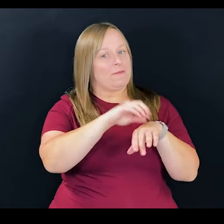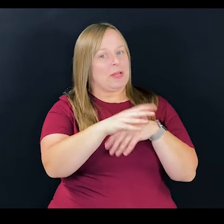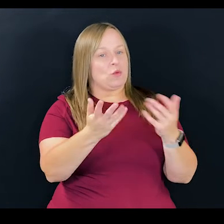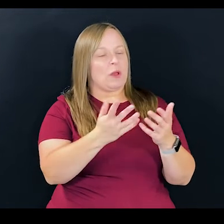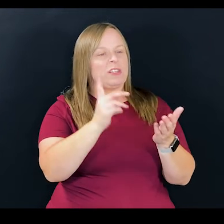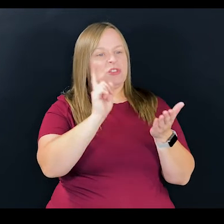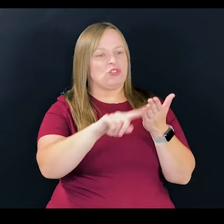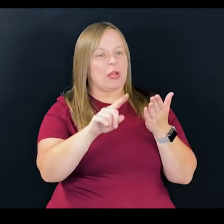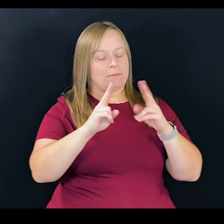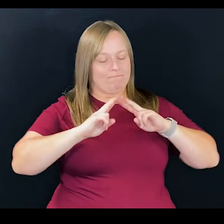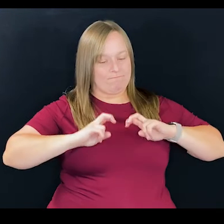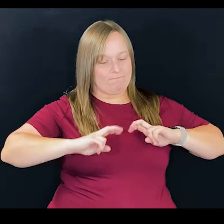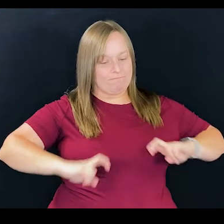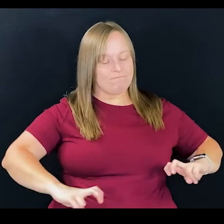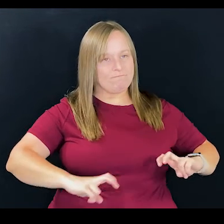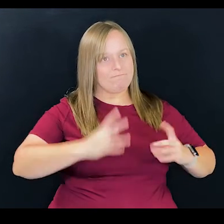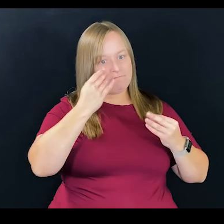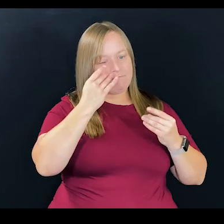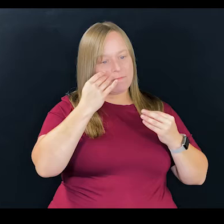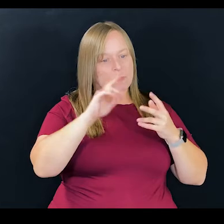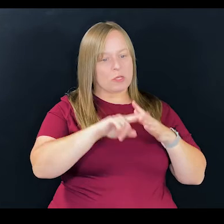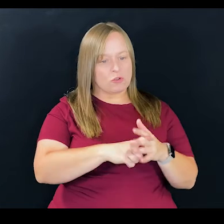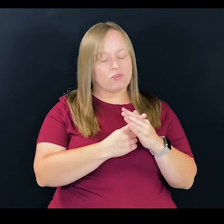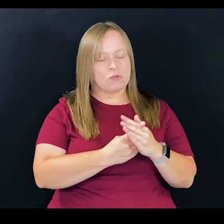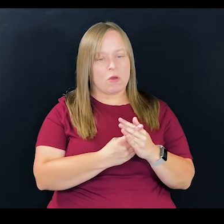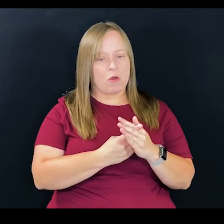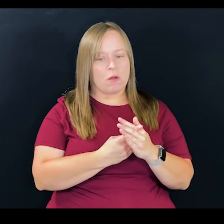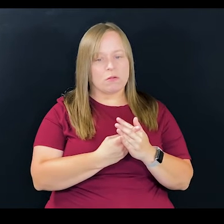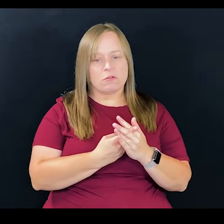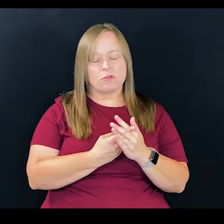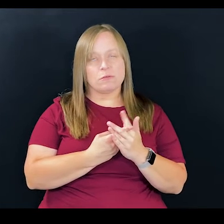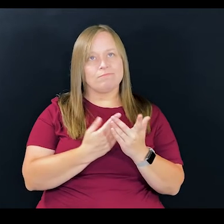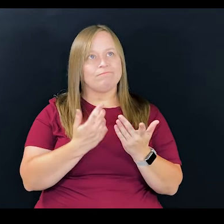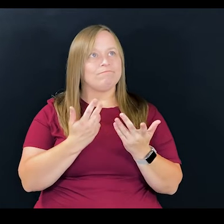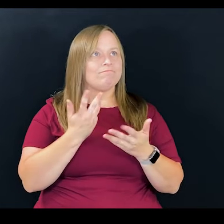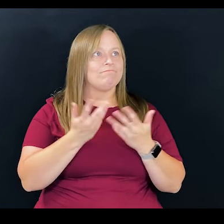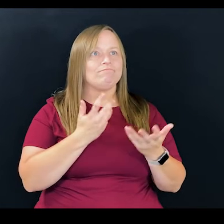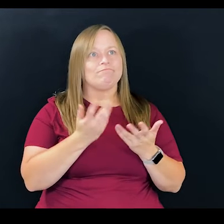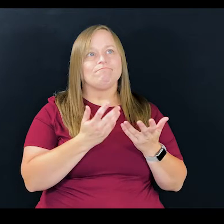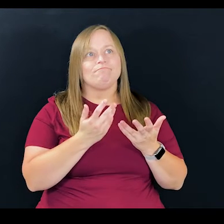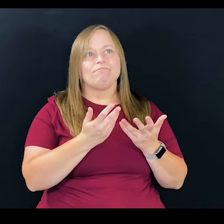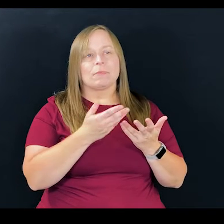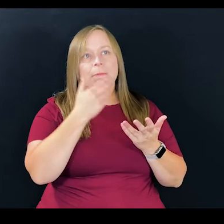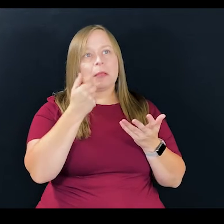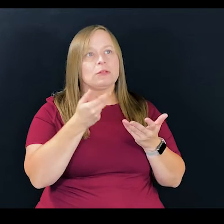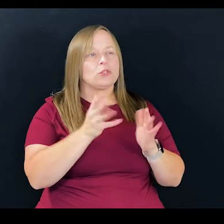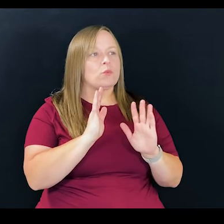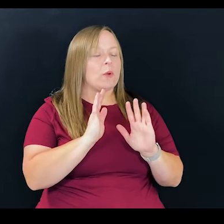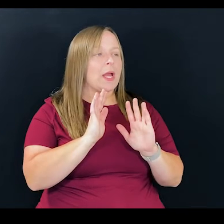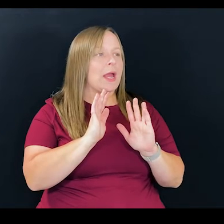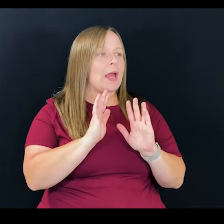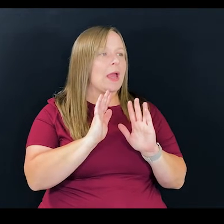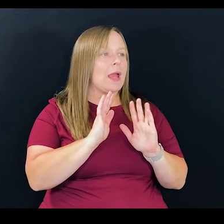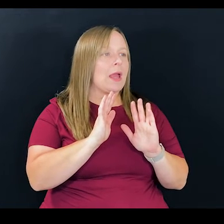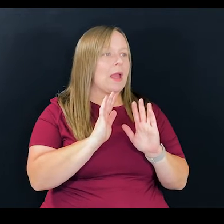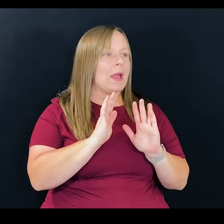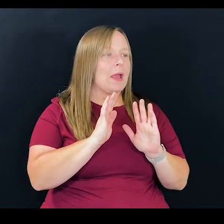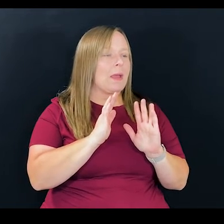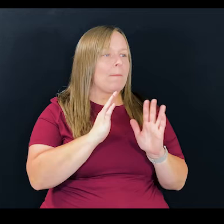Yo pienso que mi consejo sería chequear con ellos mismos y empezar...